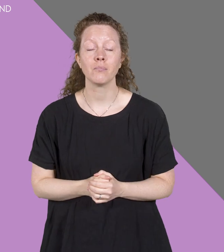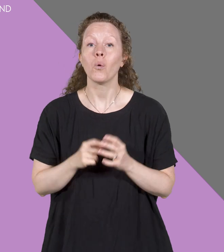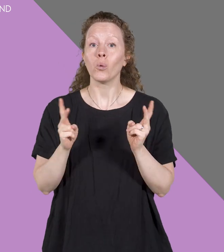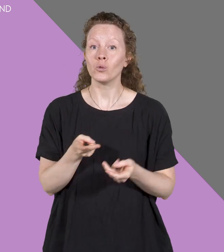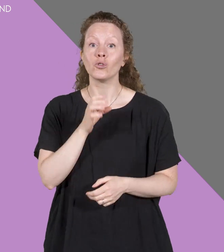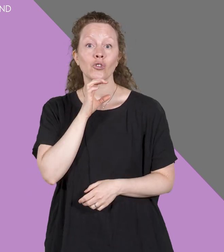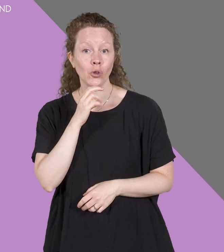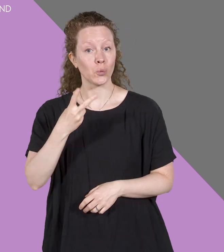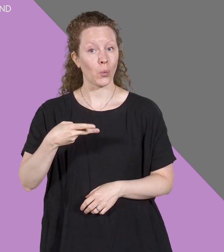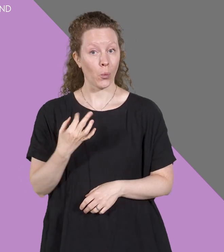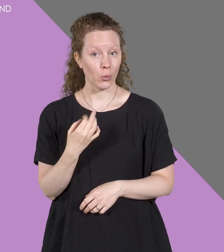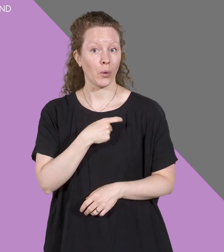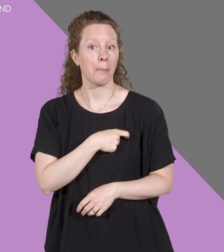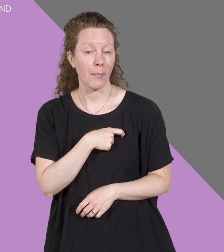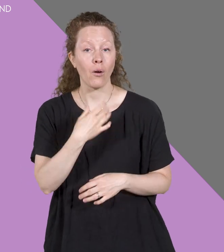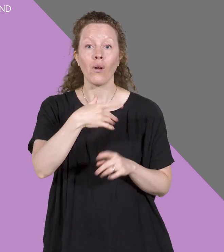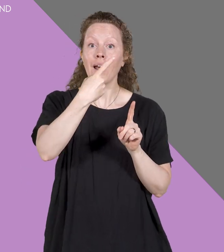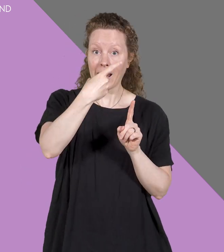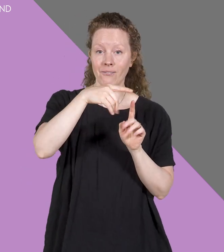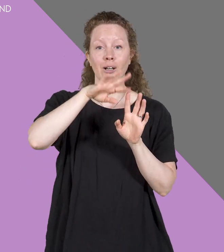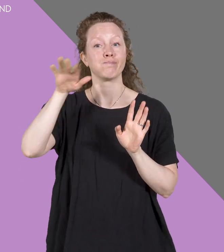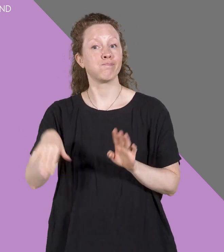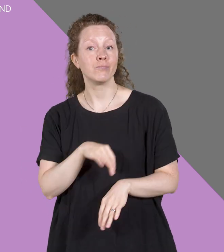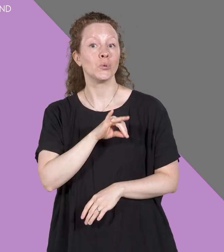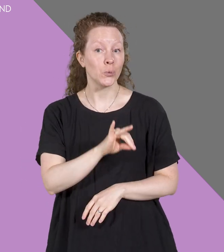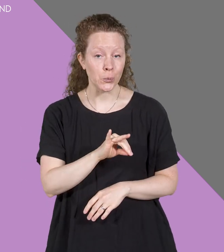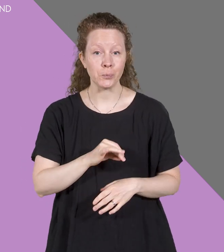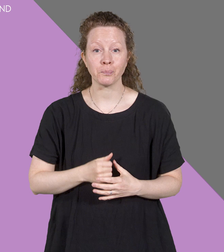och söndagen 28.5 kl. 11−19.